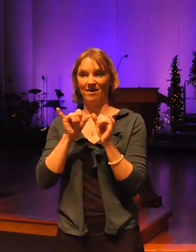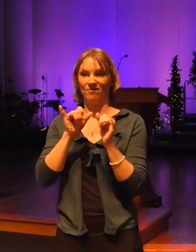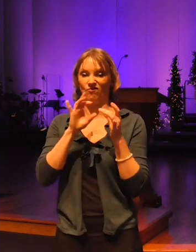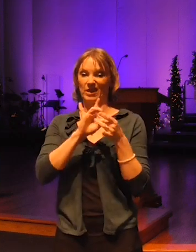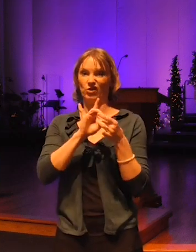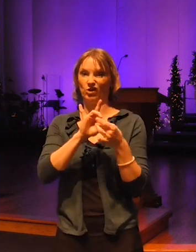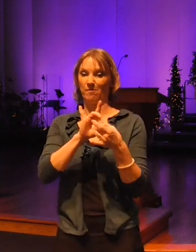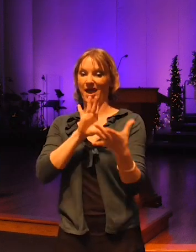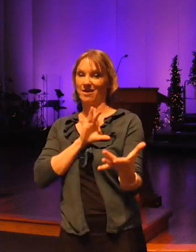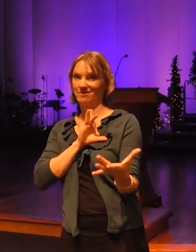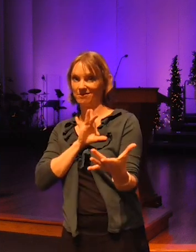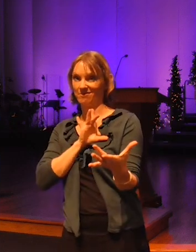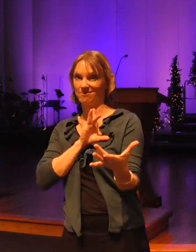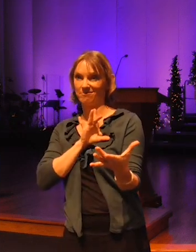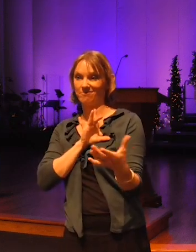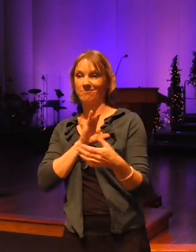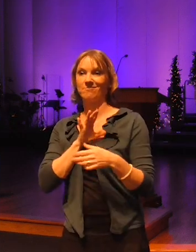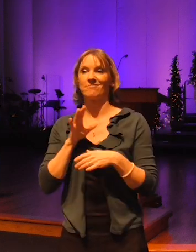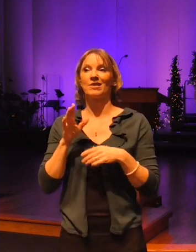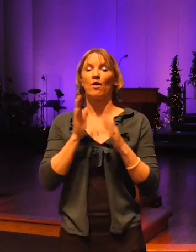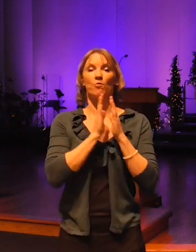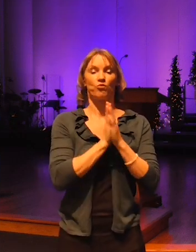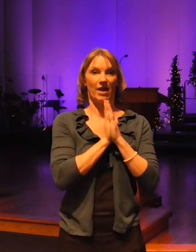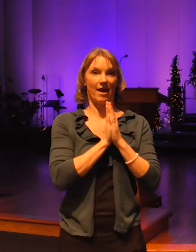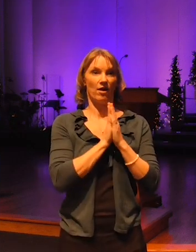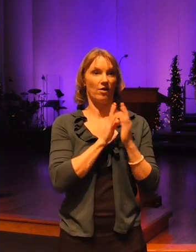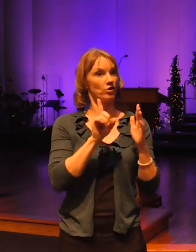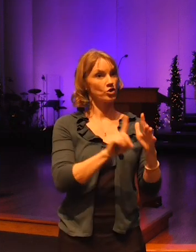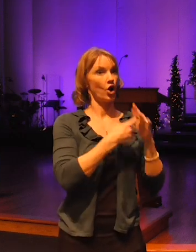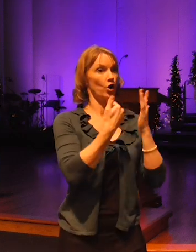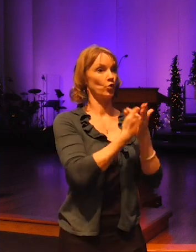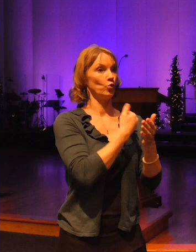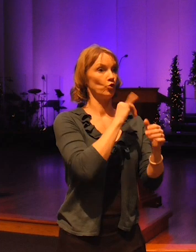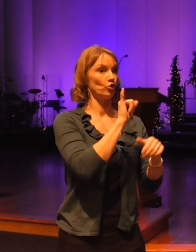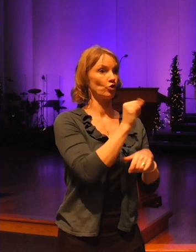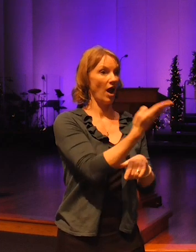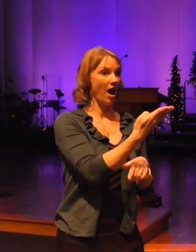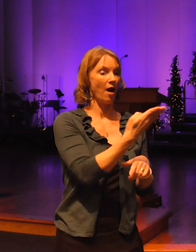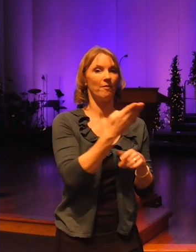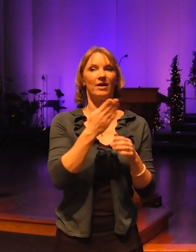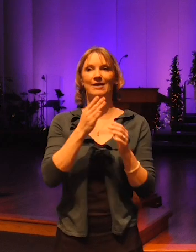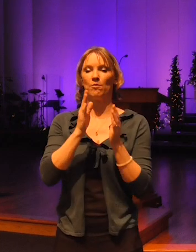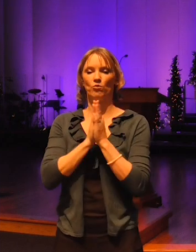en el trabajo correcto es la misma oración que te ayuda a darte cuenta de que ya no es el trabajo adecuado para ti,